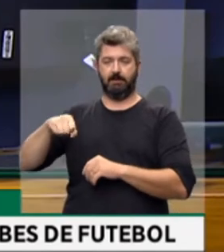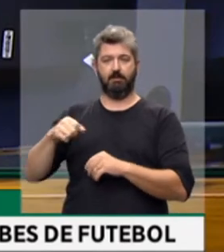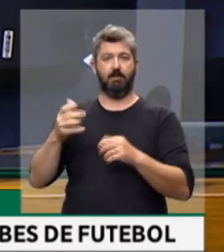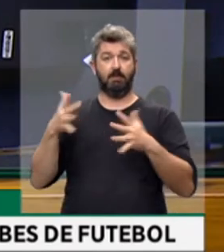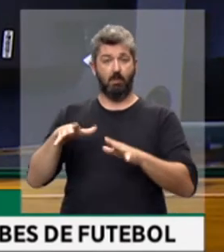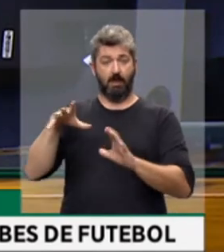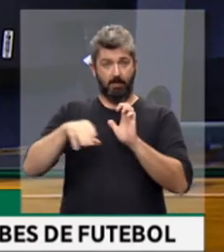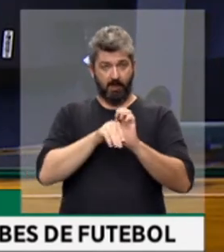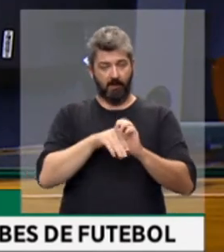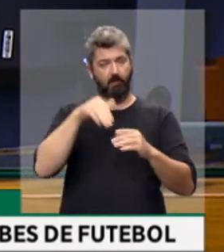SÓ PEDIR UMA INFORMAÇÃO PARA... PARA A SECRETARIA DA